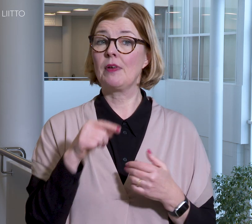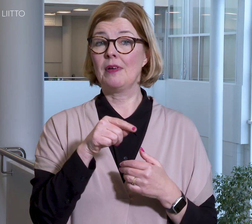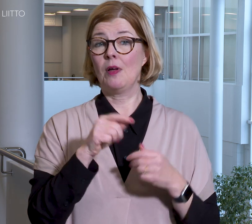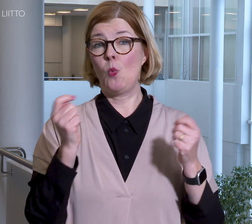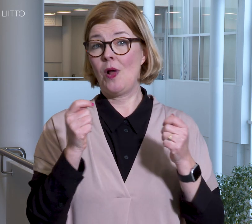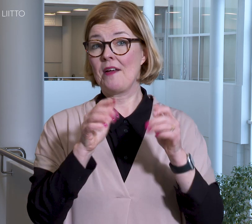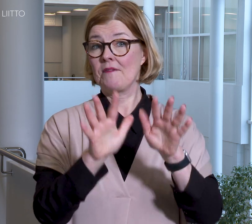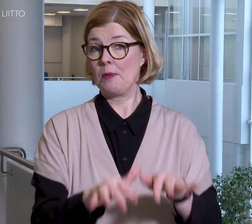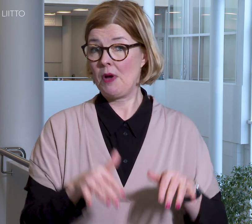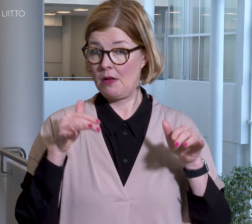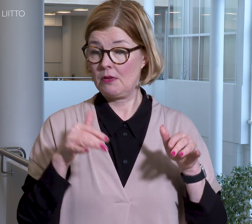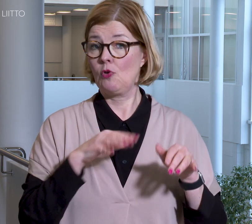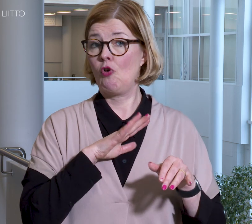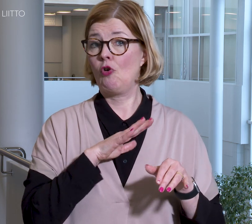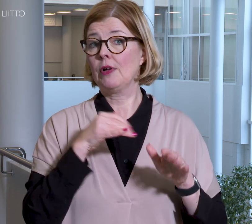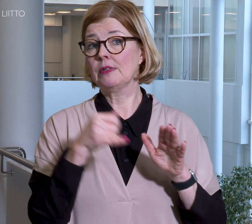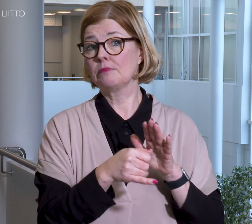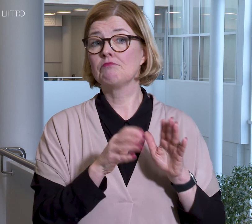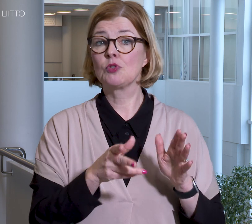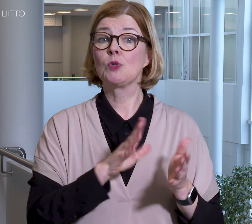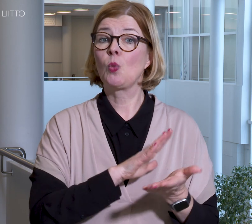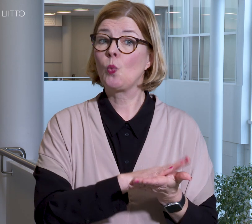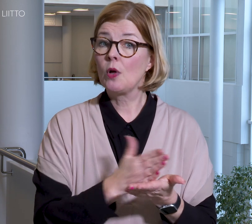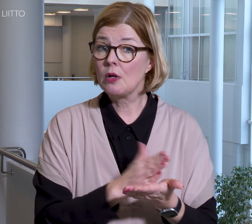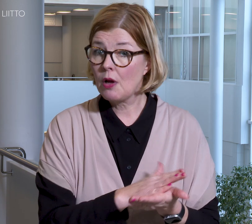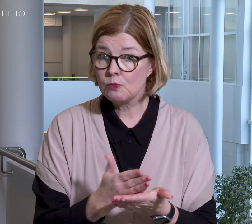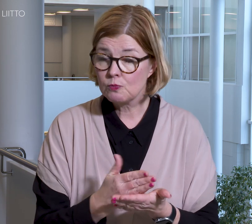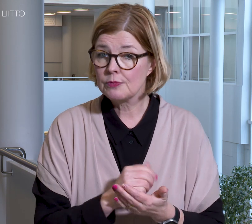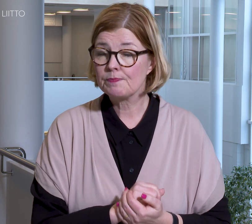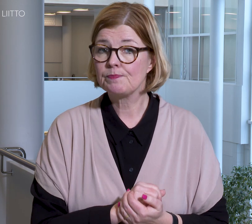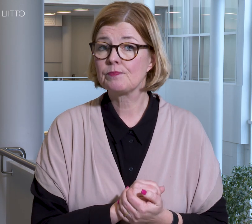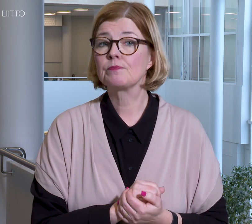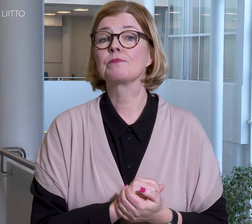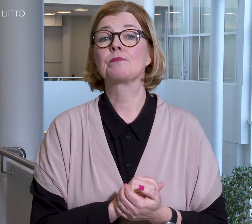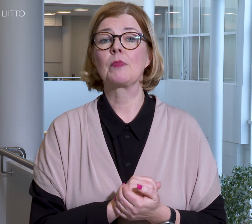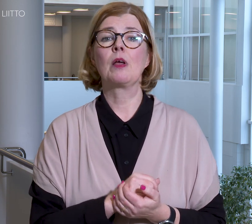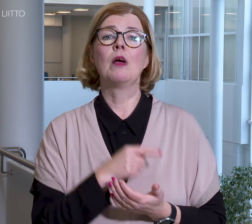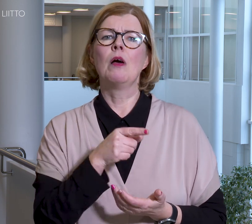Juhlawebinaarissa on tulkkaus -